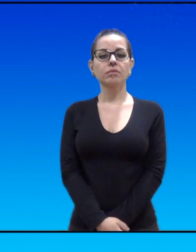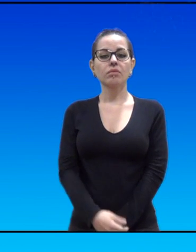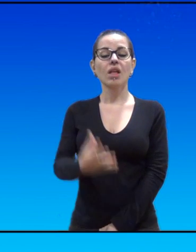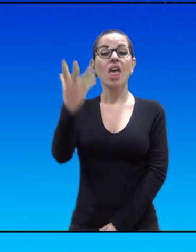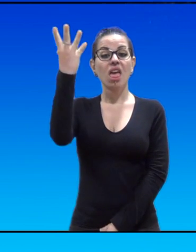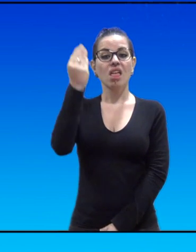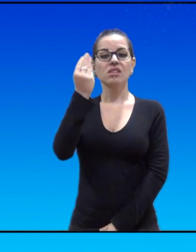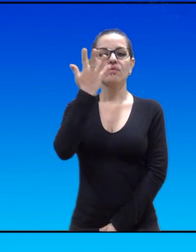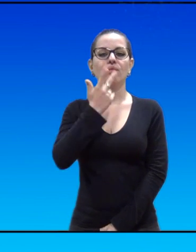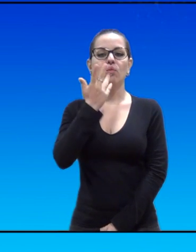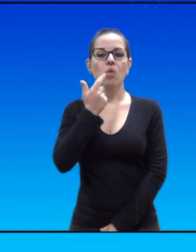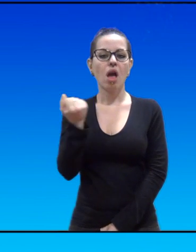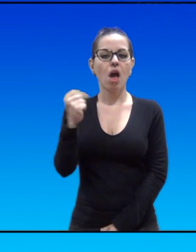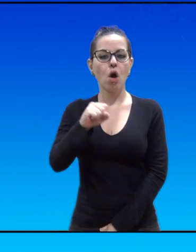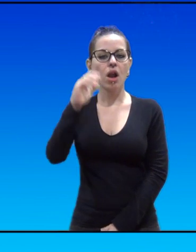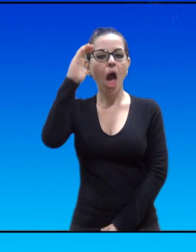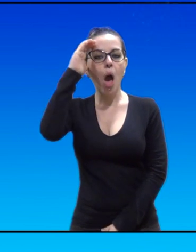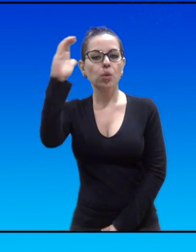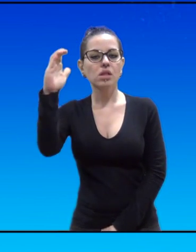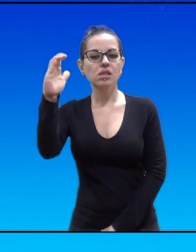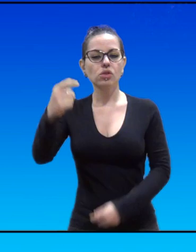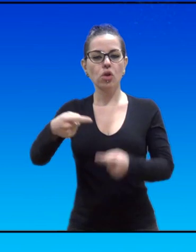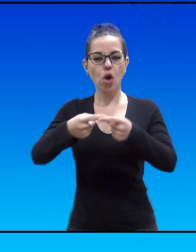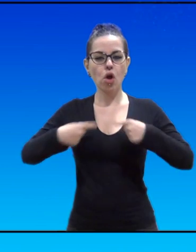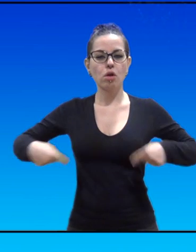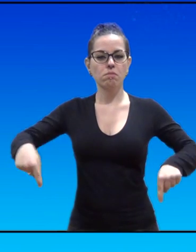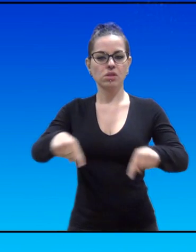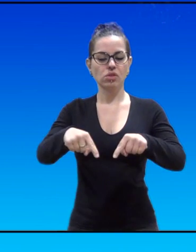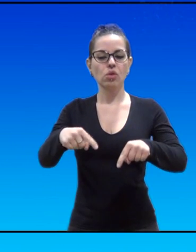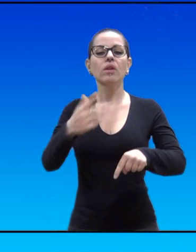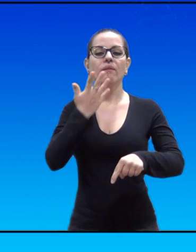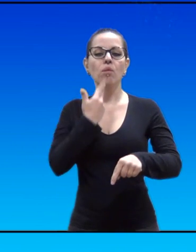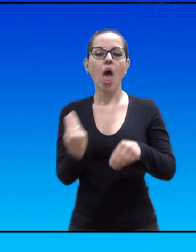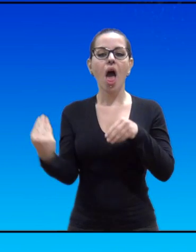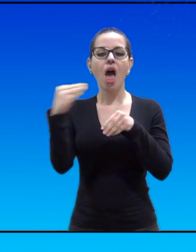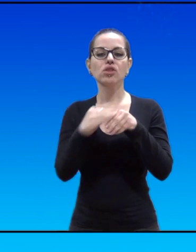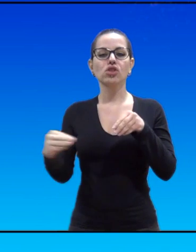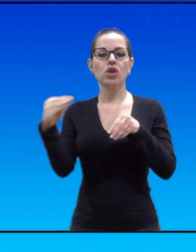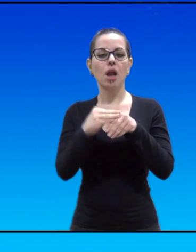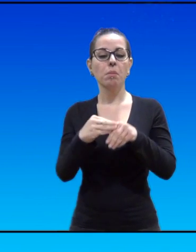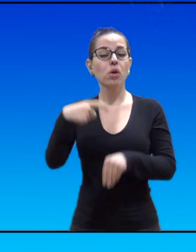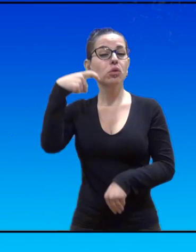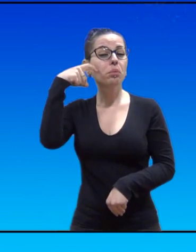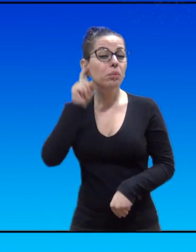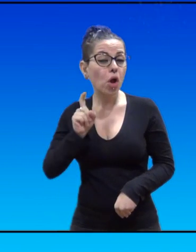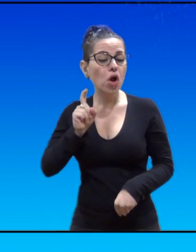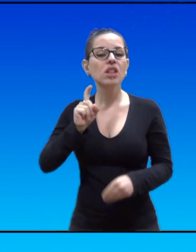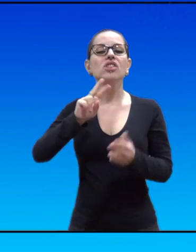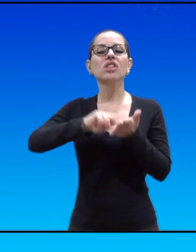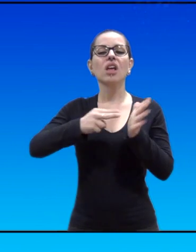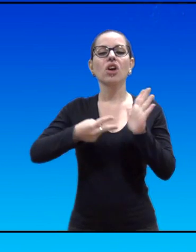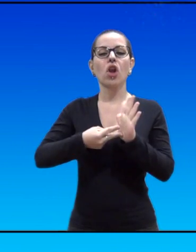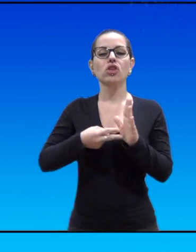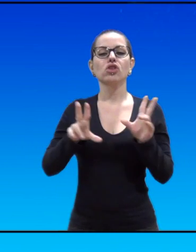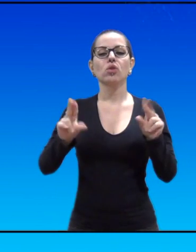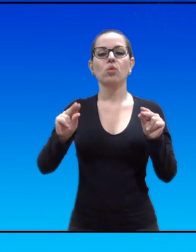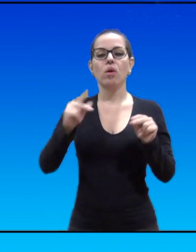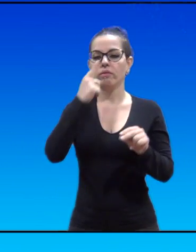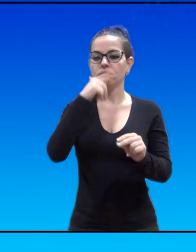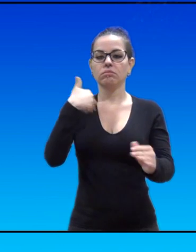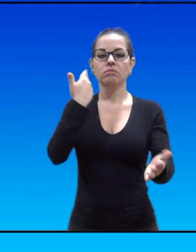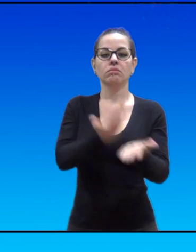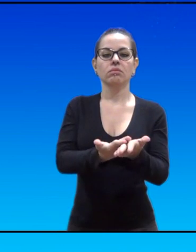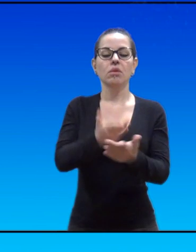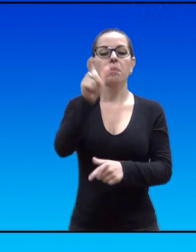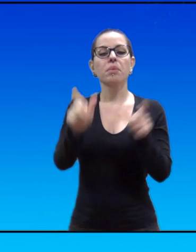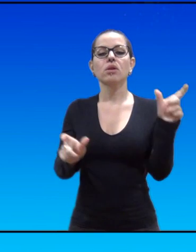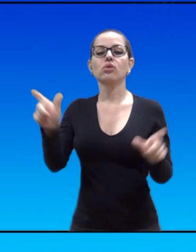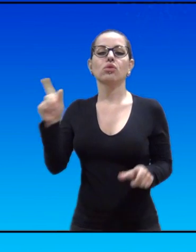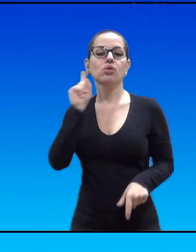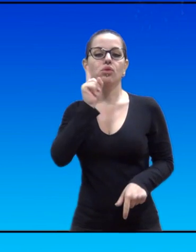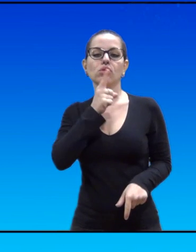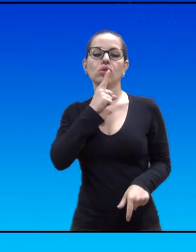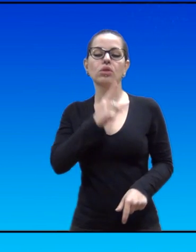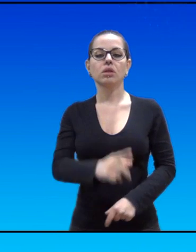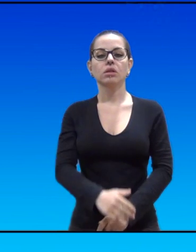L'ENS ha richiesto un'audizione presso la Commissione per un'aggiornamento del nomenclatore riguardante le protesi e le nuove tecnologie per le persone sorde.